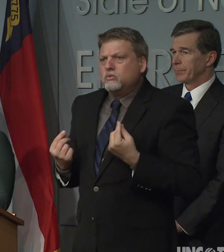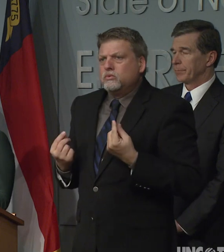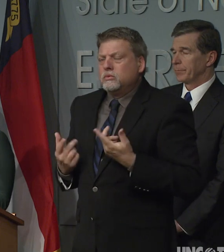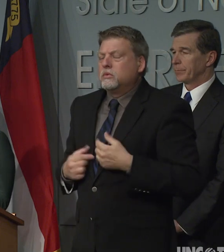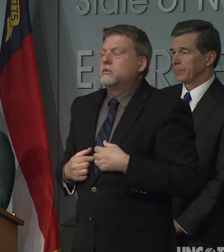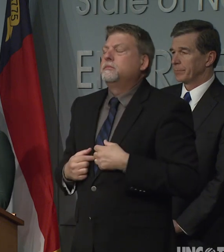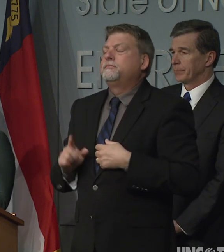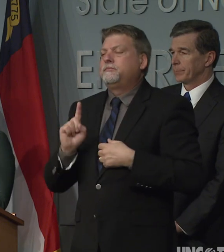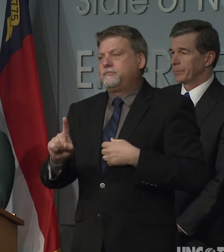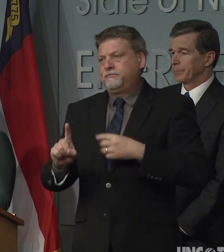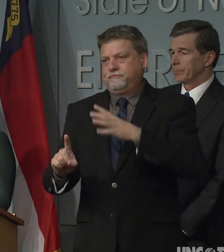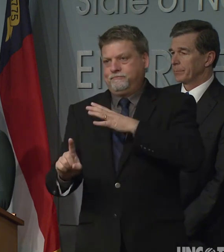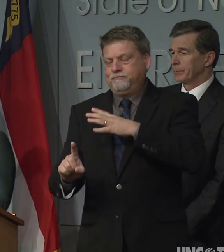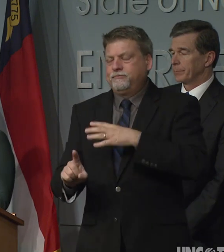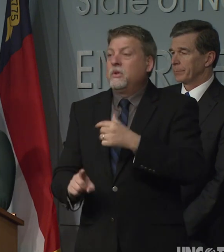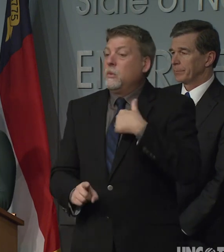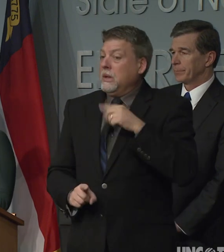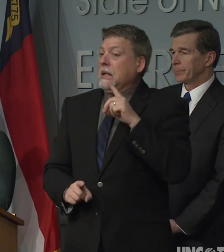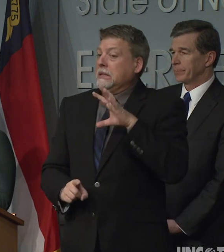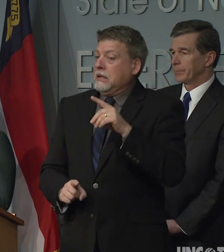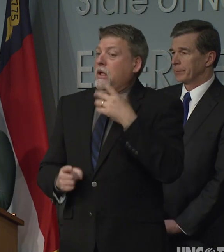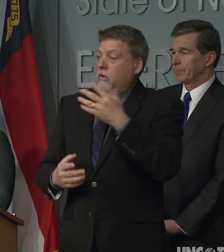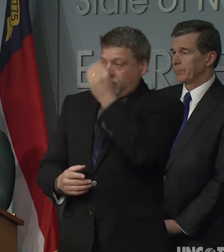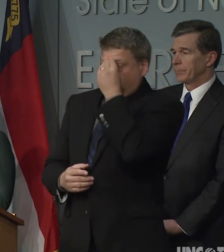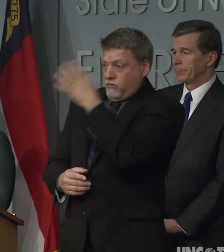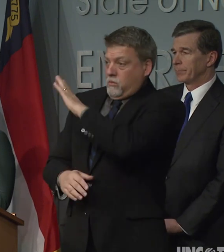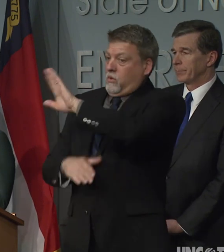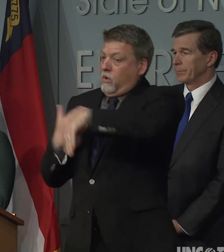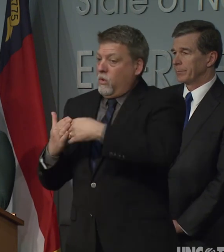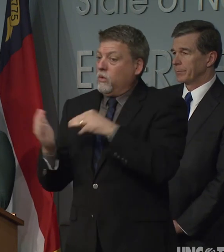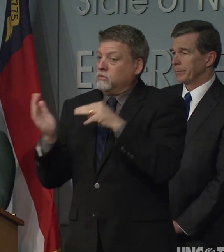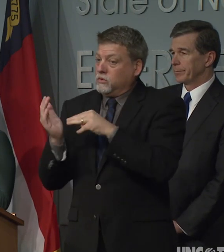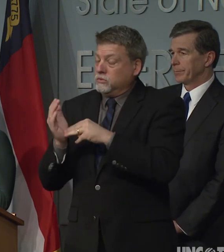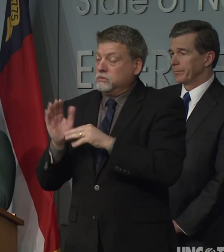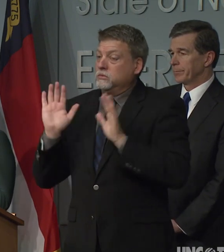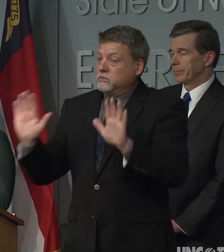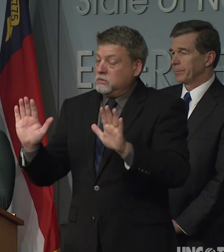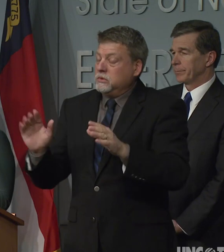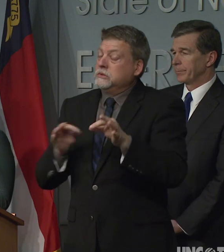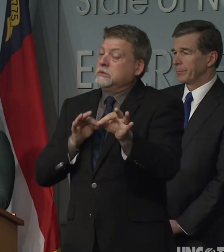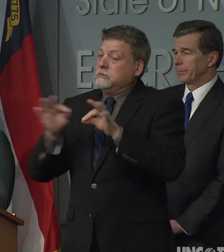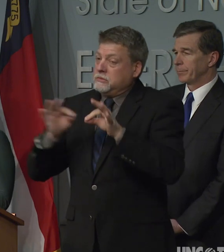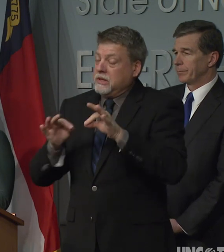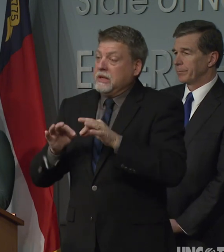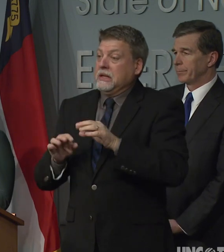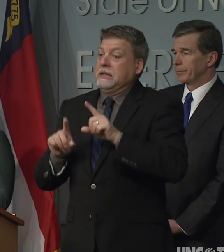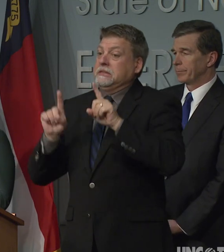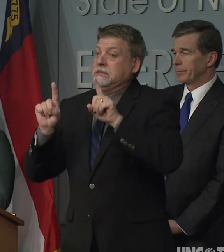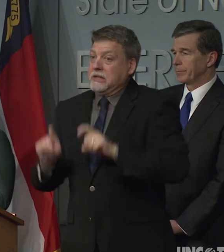deben aceptar a sí. Hemos mandado de por edades.